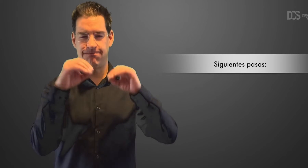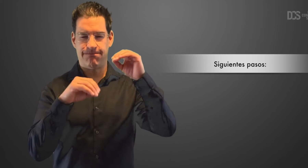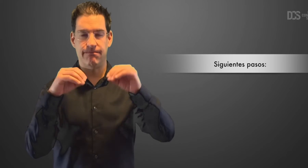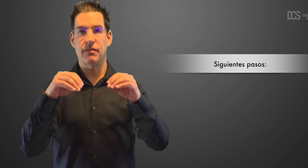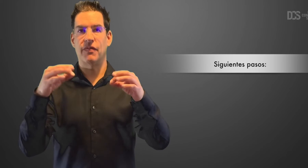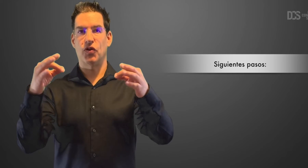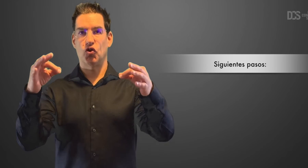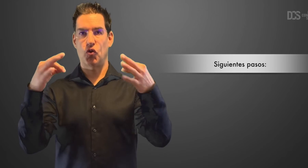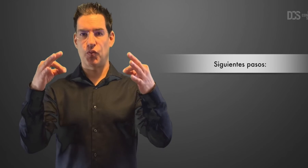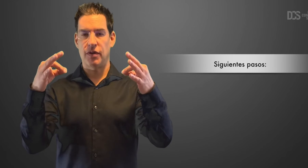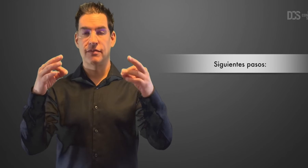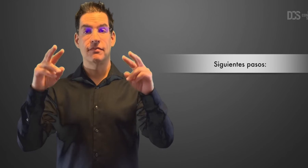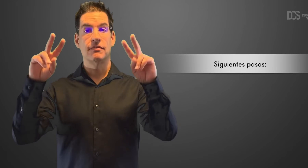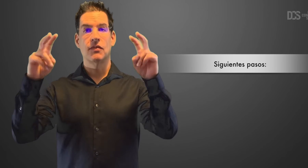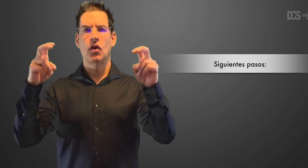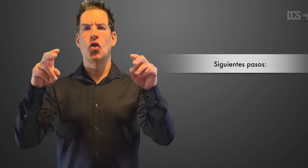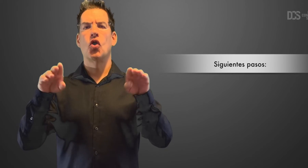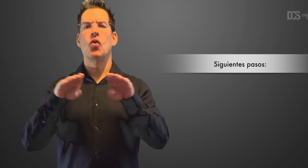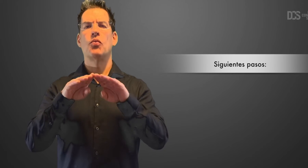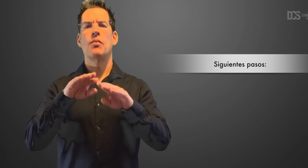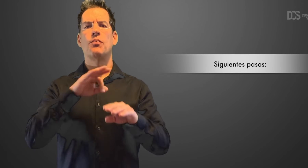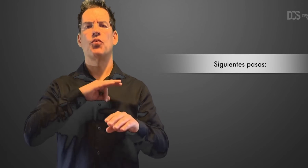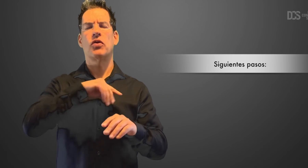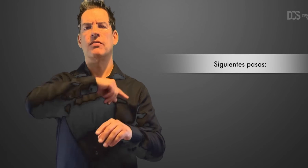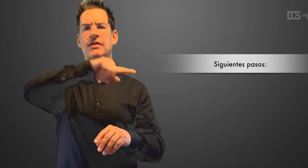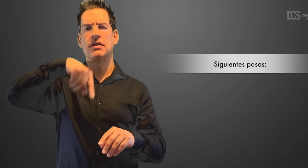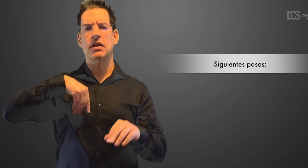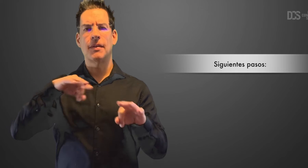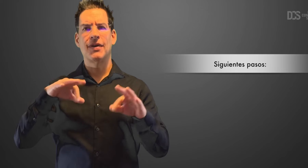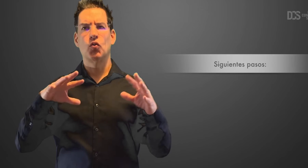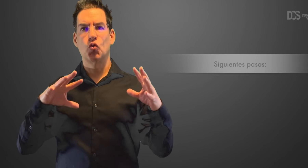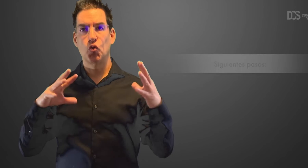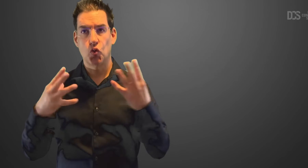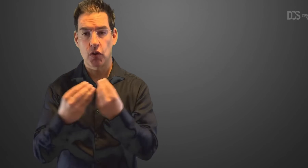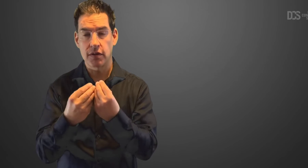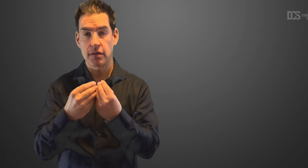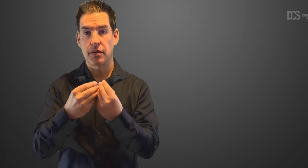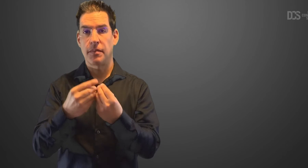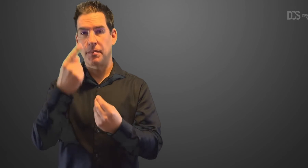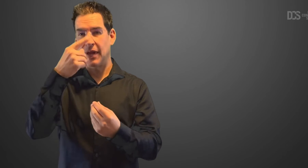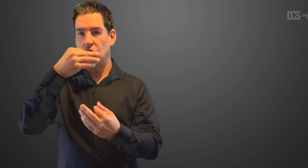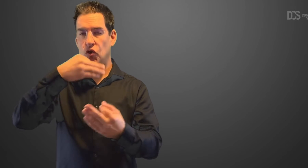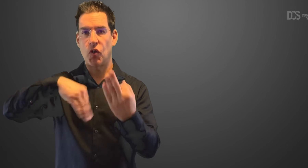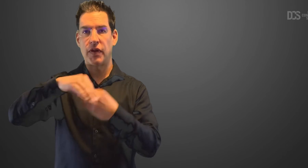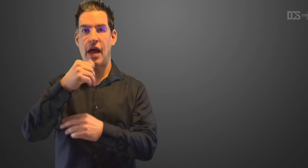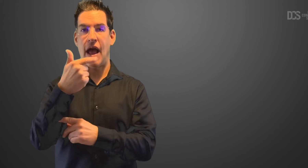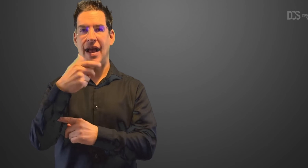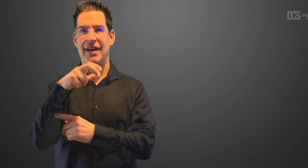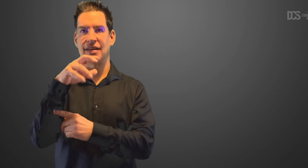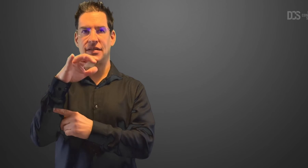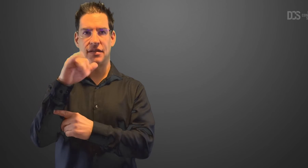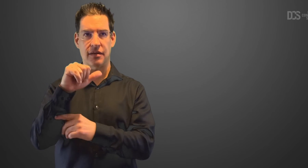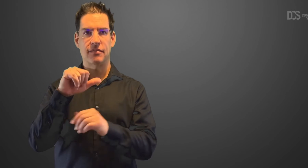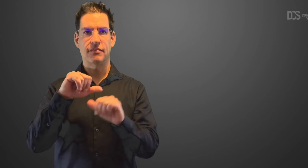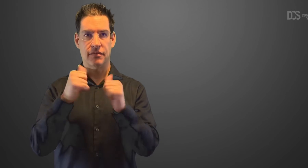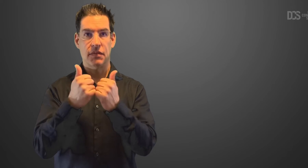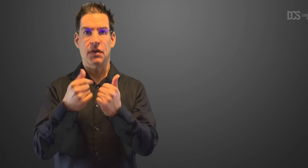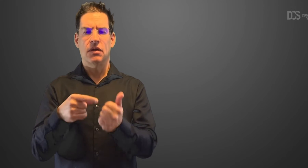Elaborar un documento de " Cómo podemos trabajar juntos " para toda la agencia,